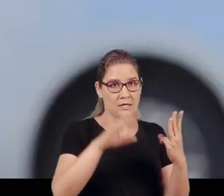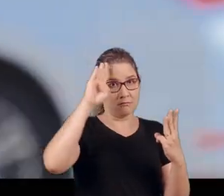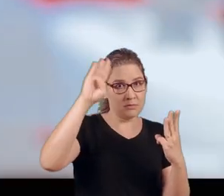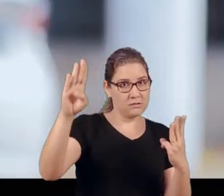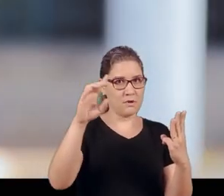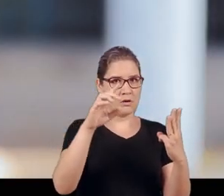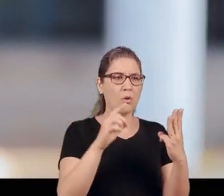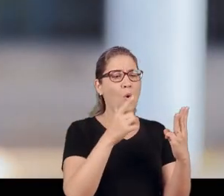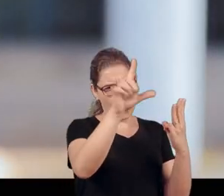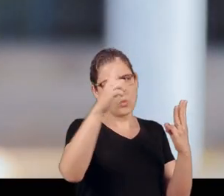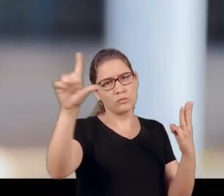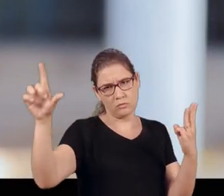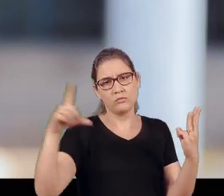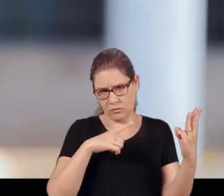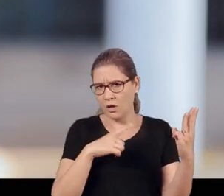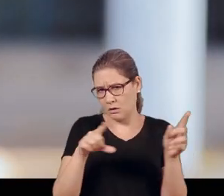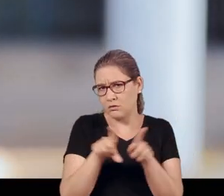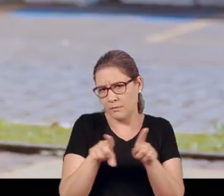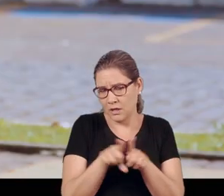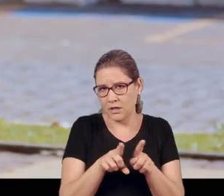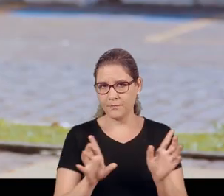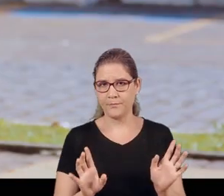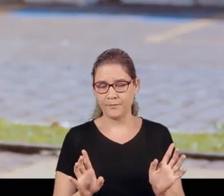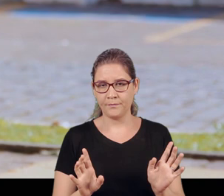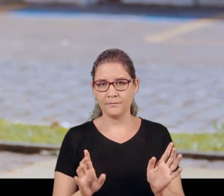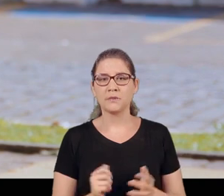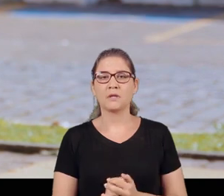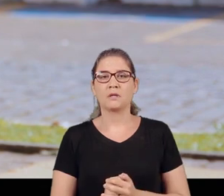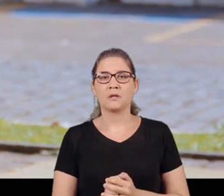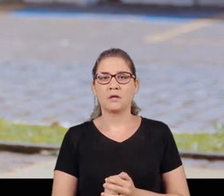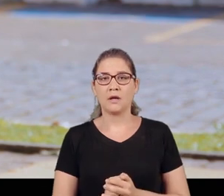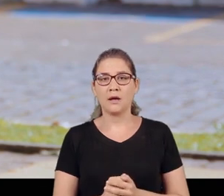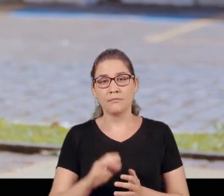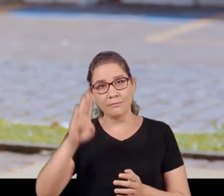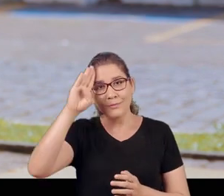além de outras que nós temos, tendo em vista pensar a inclusão desse